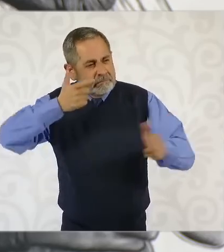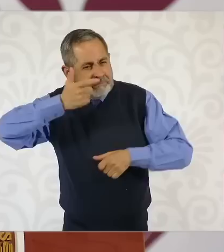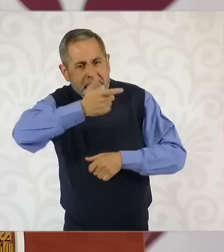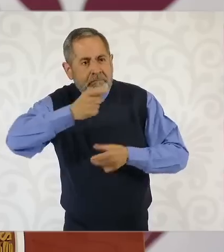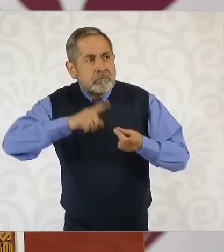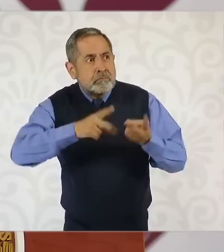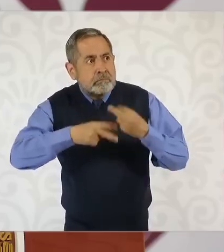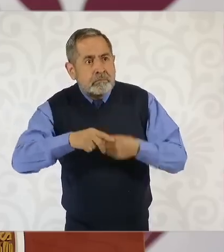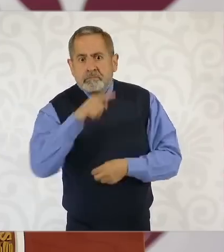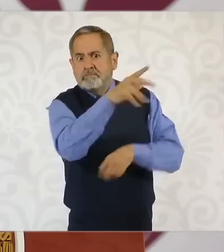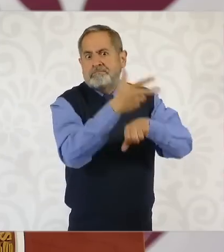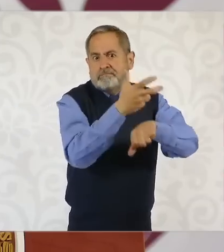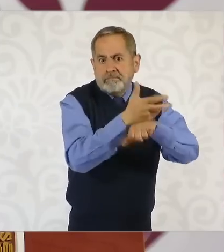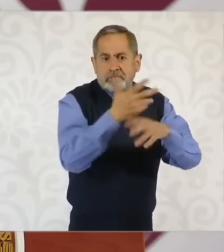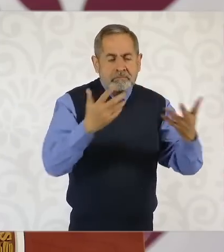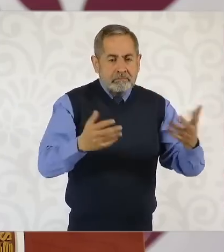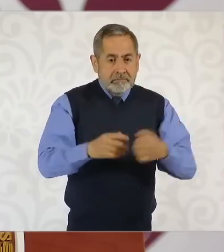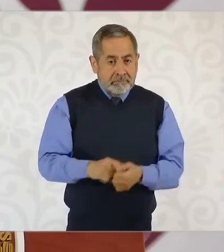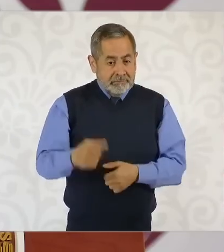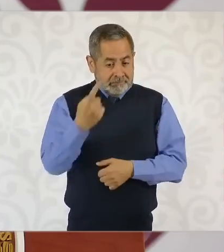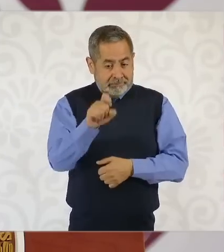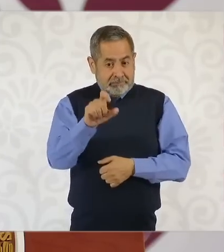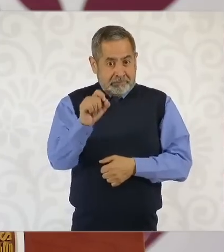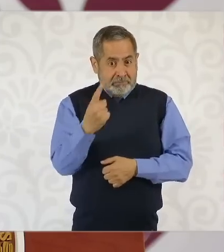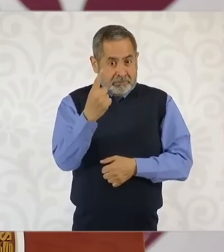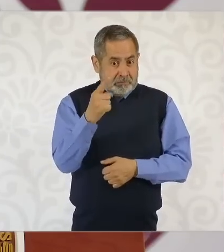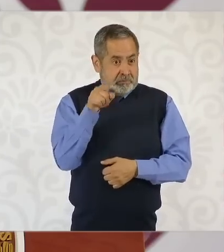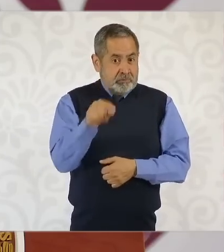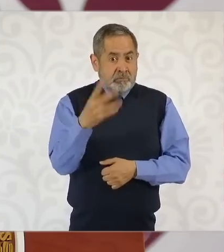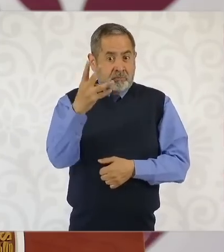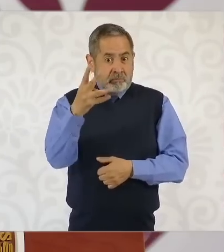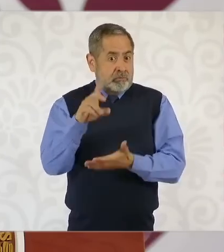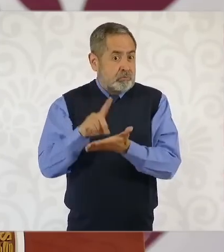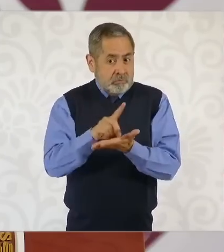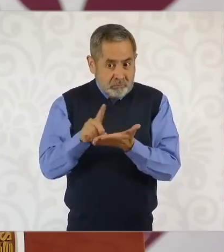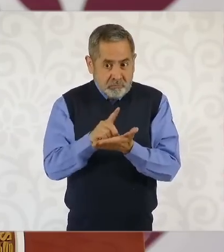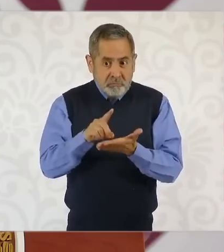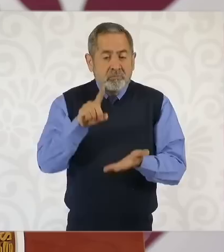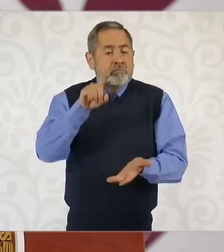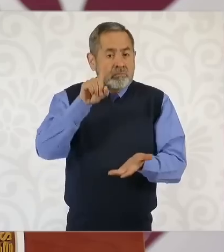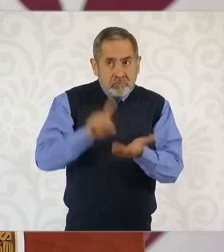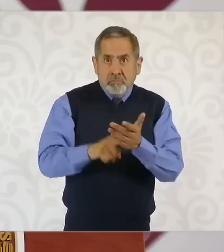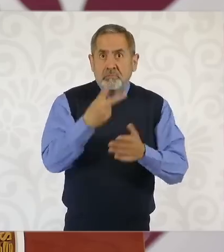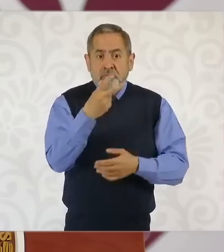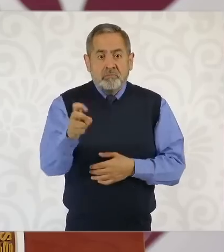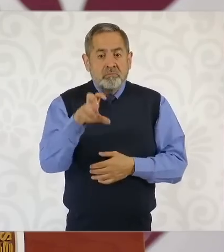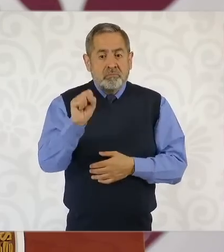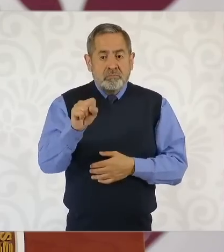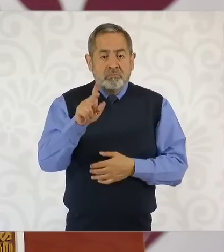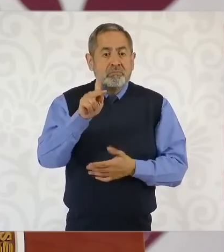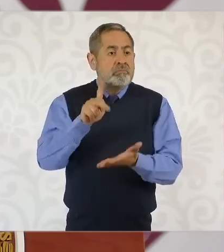121.40 kg y